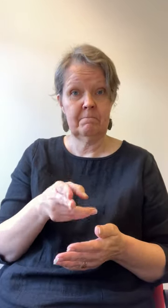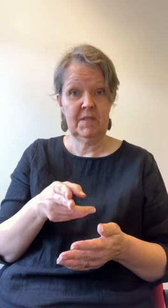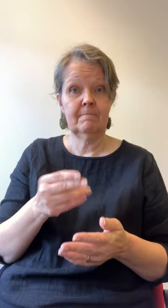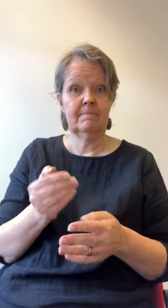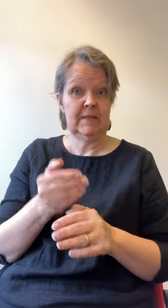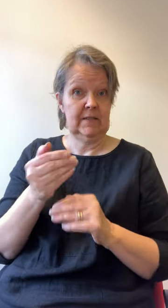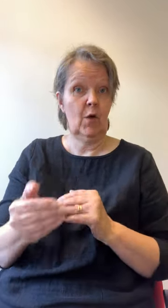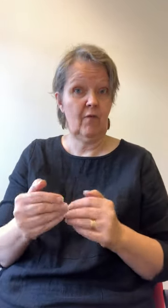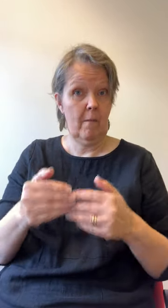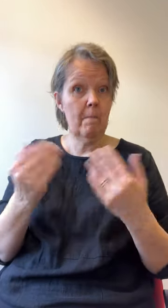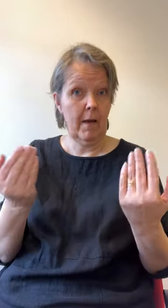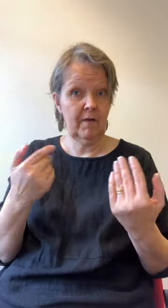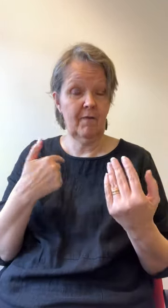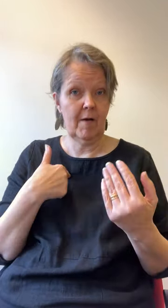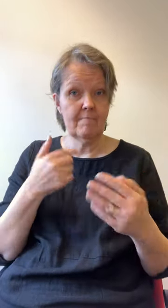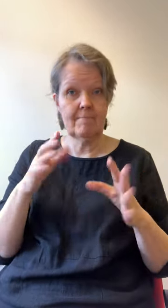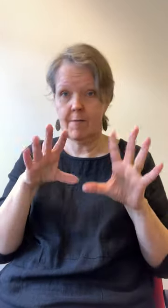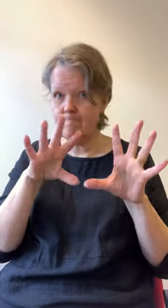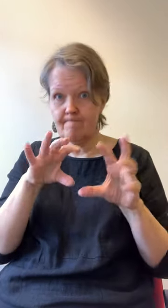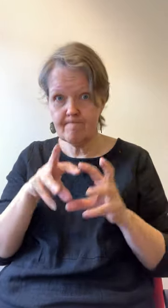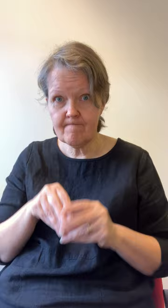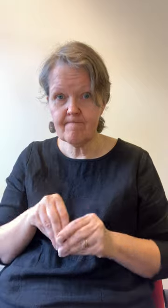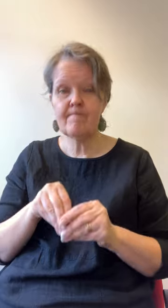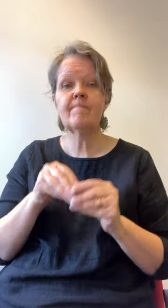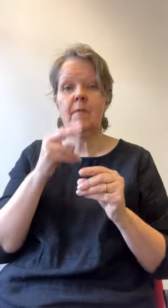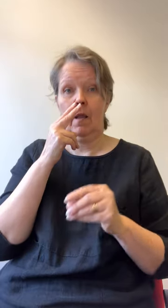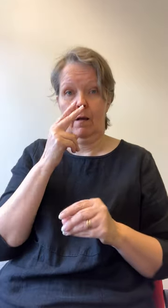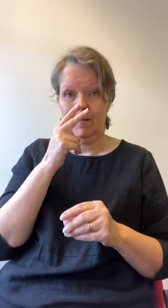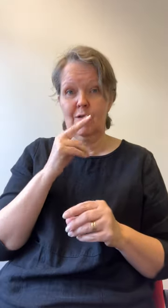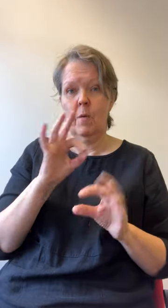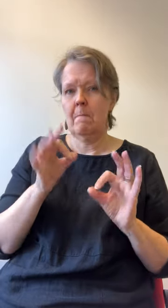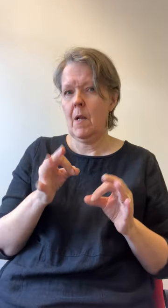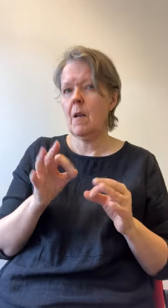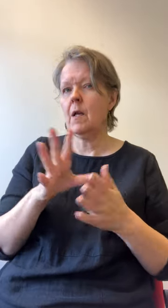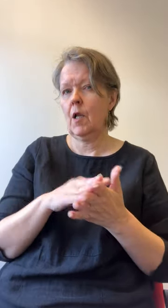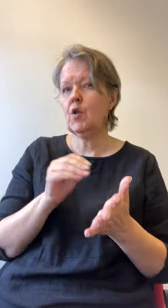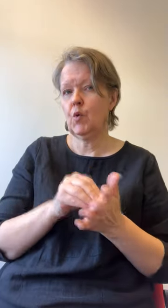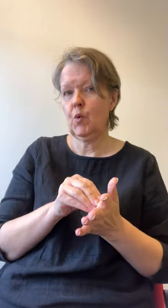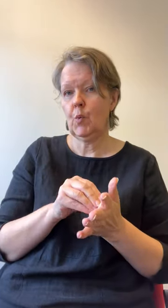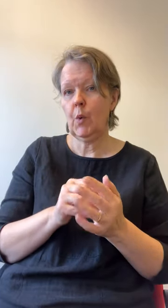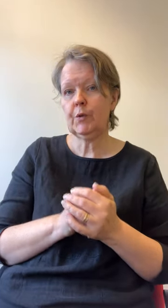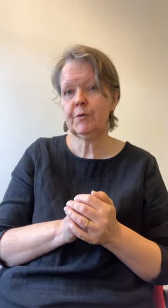niin kokoan seuraavana päivänä tulokset.